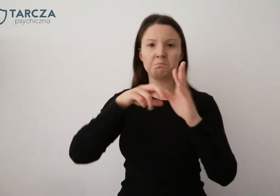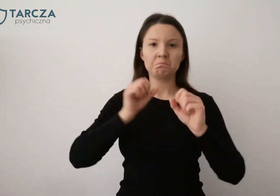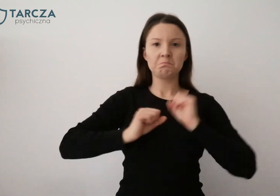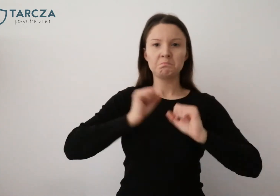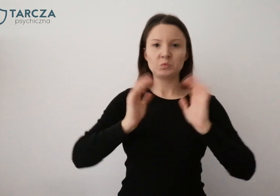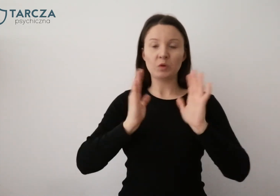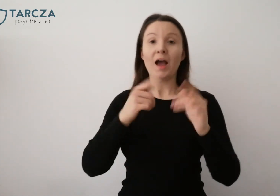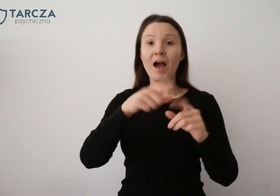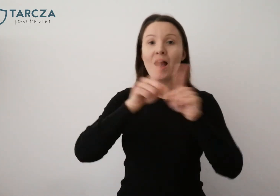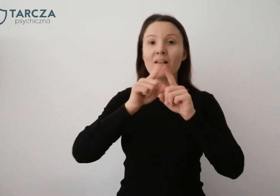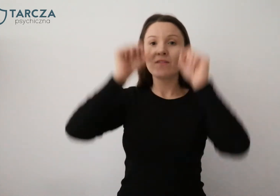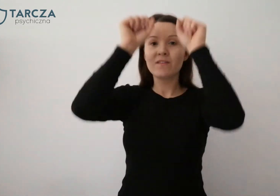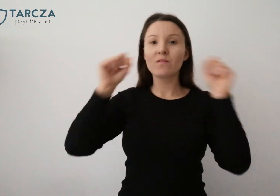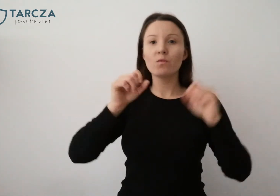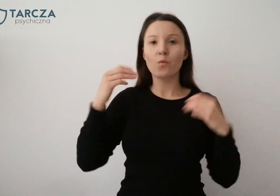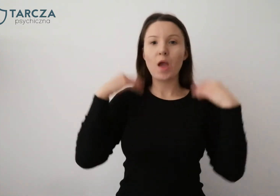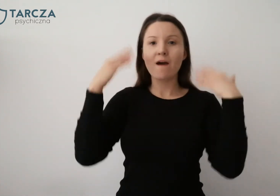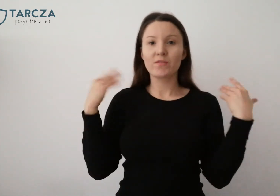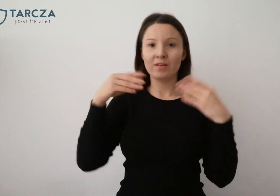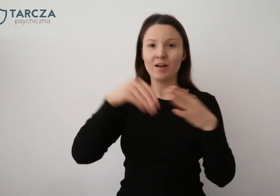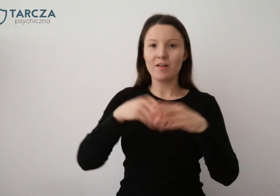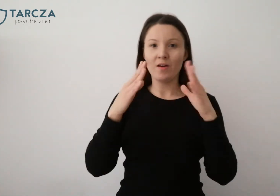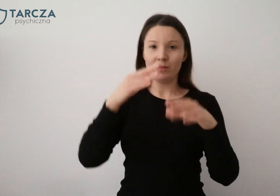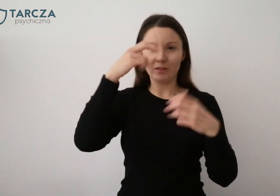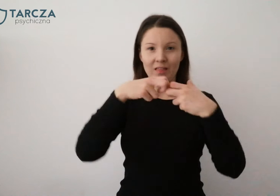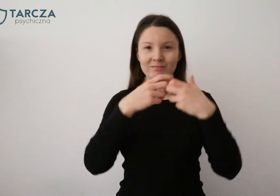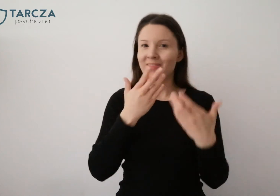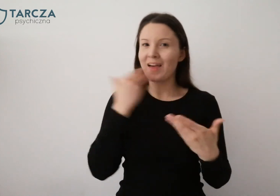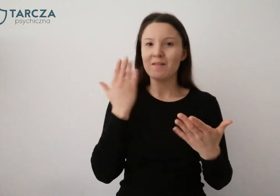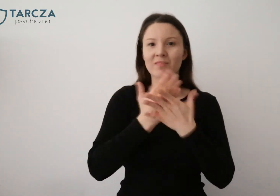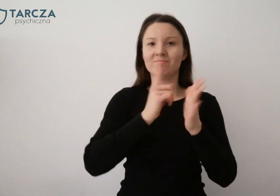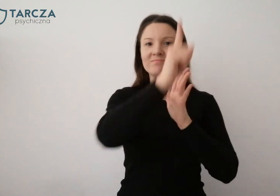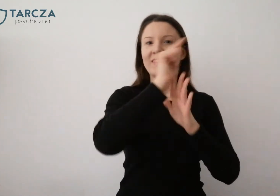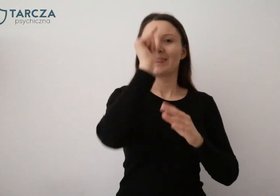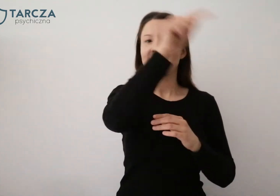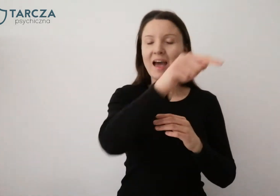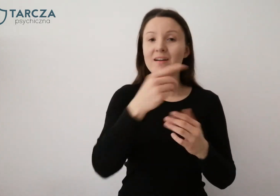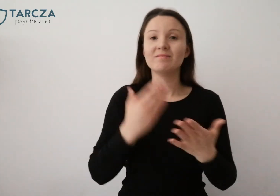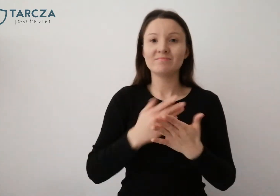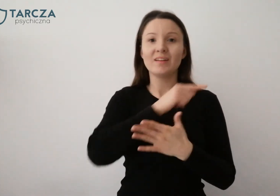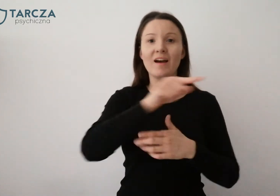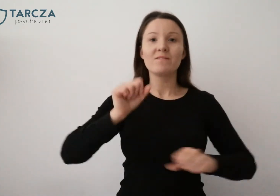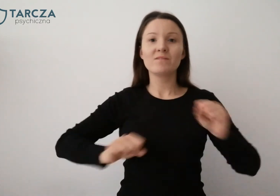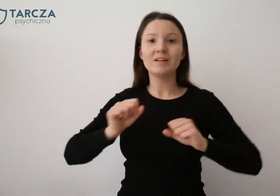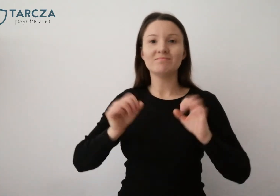Lekcje wychowania fizycznego nie odbywają się przez internet, tak samo jak odbywały się w sali...